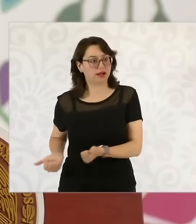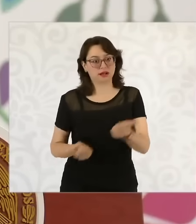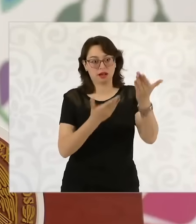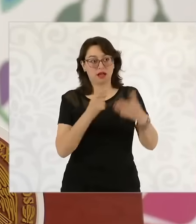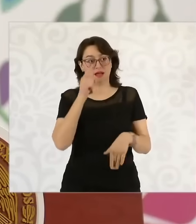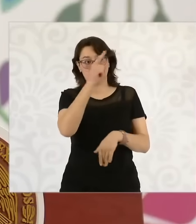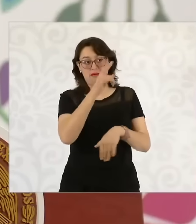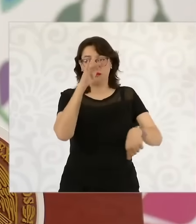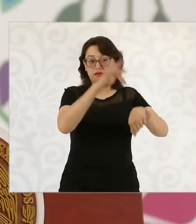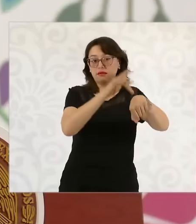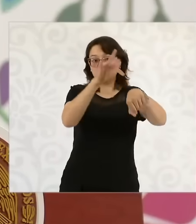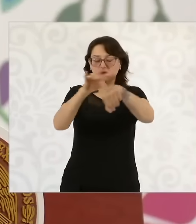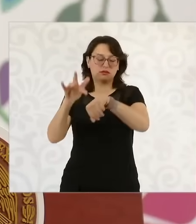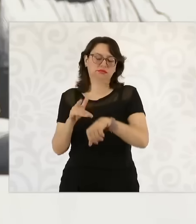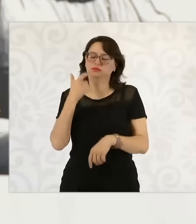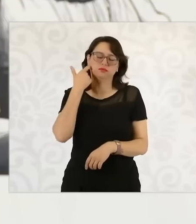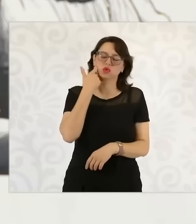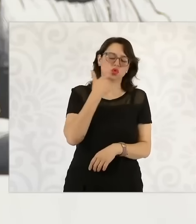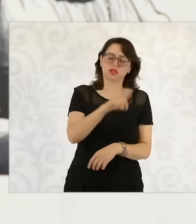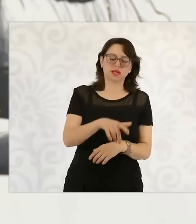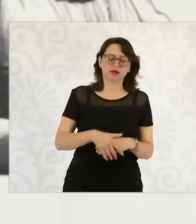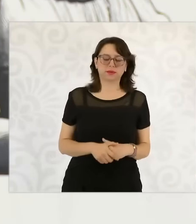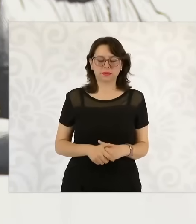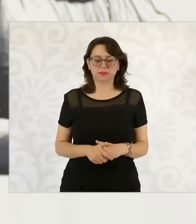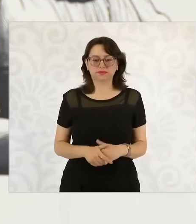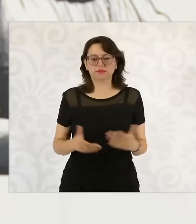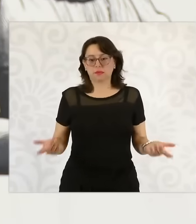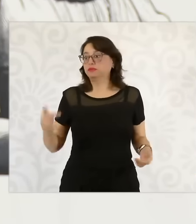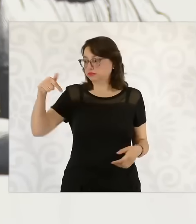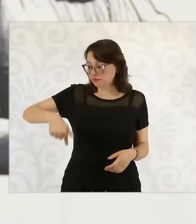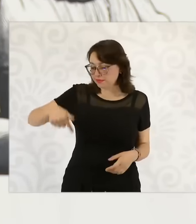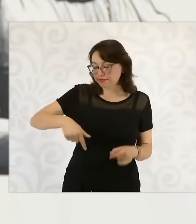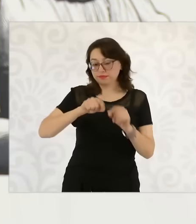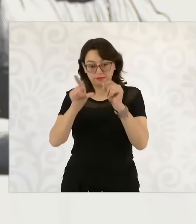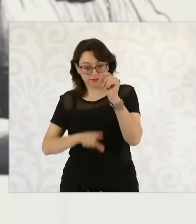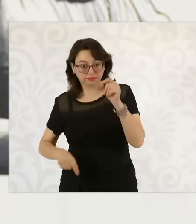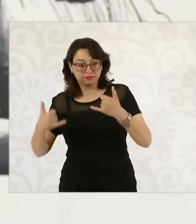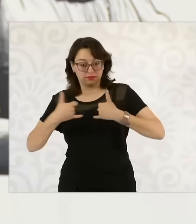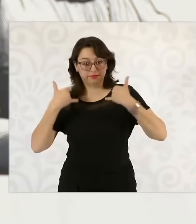de los Estados Unidos pero tampoco queremos que llegue Fentanilo a ningún joven de México ni a